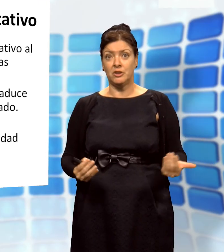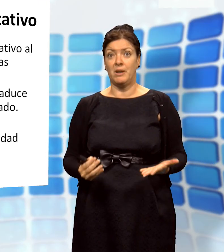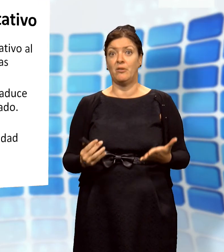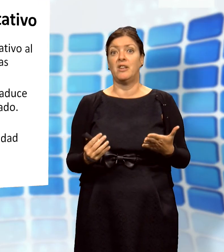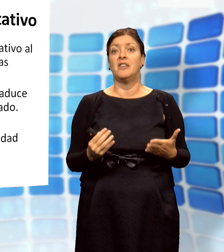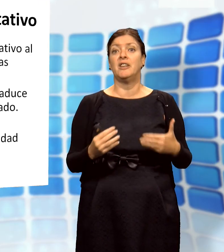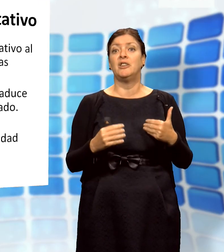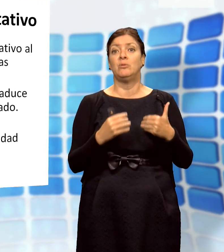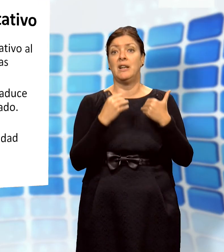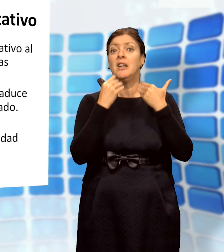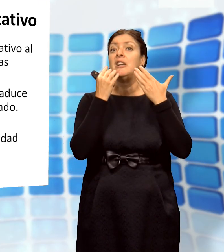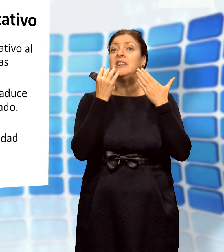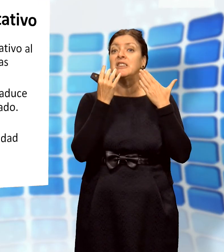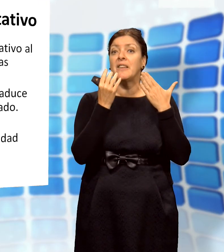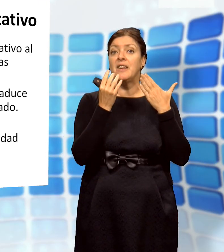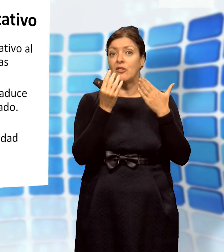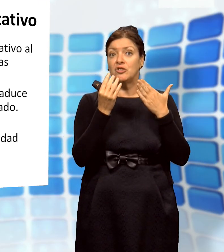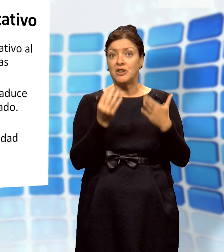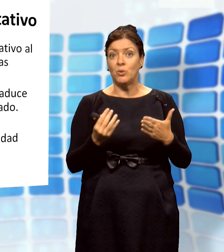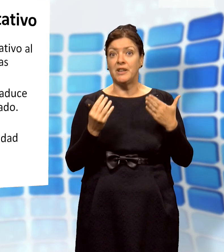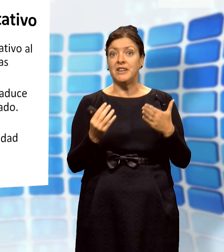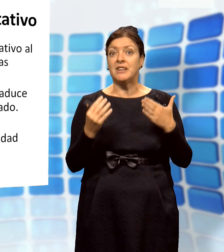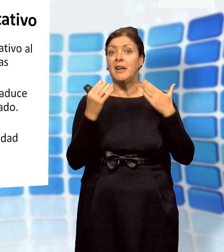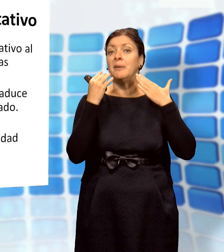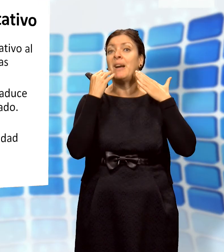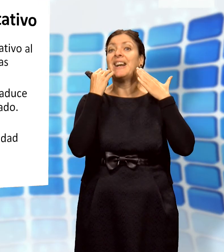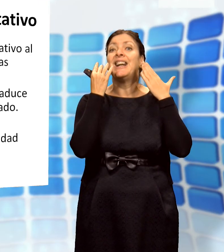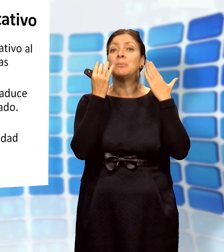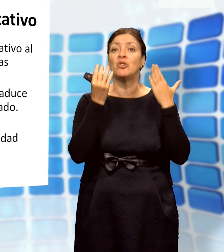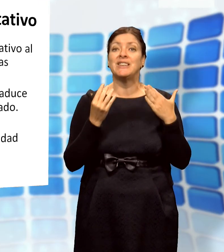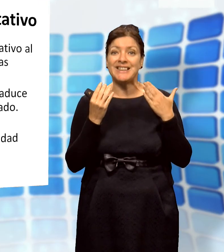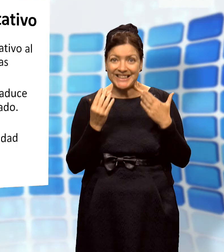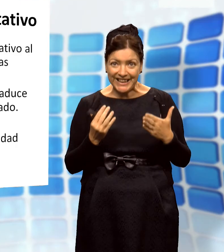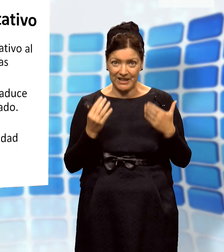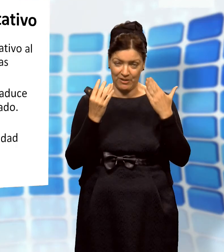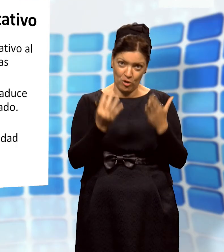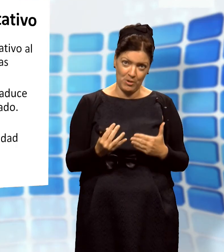para Occidente, es una distancia consensuada y es para que las personas estén cómodas